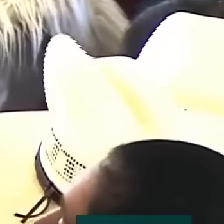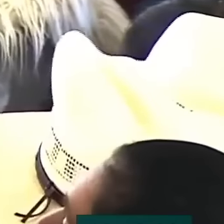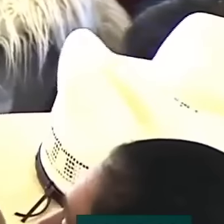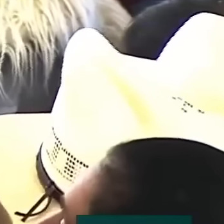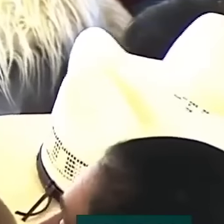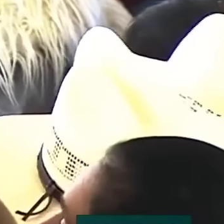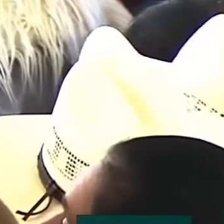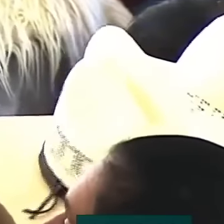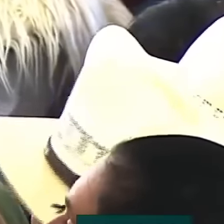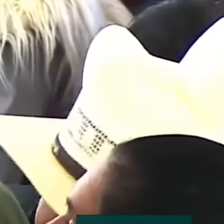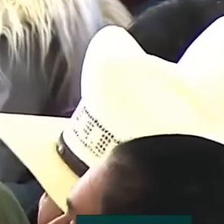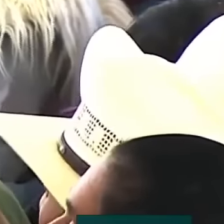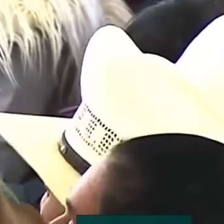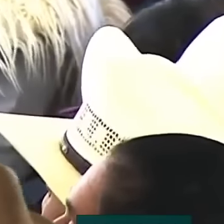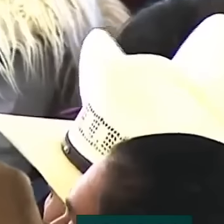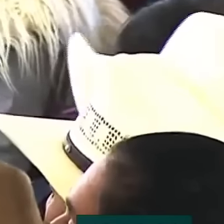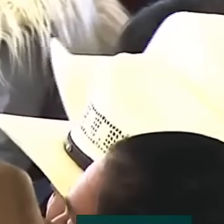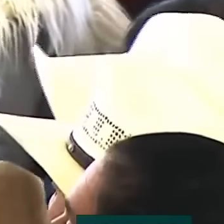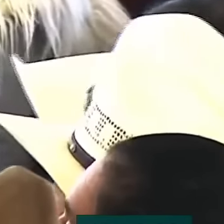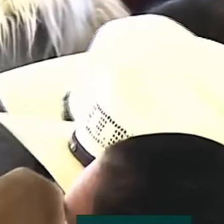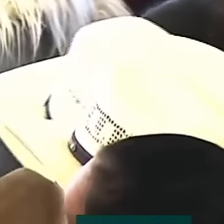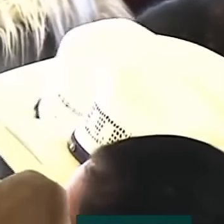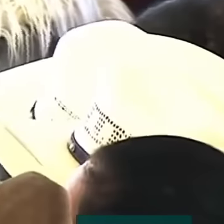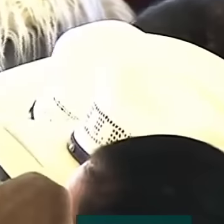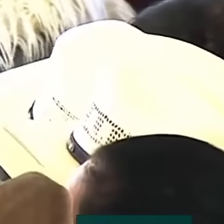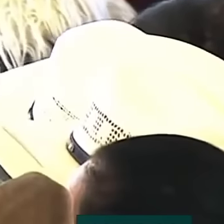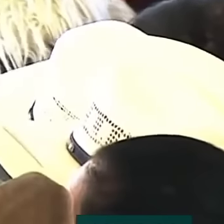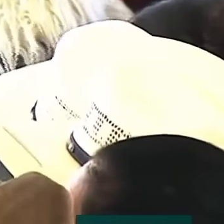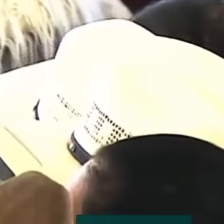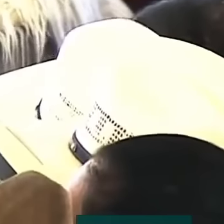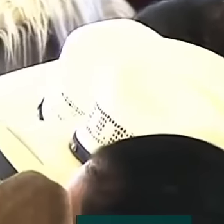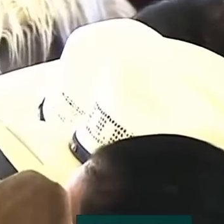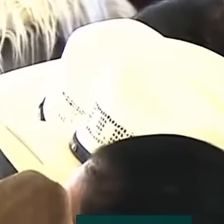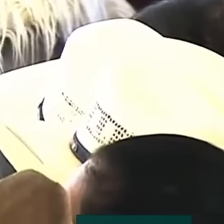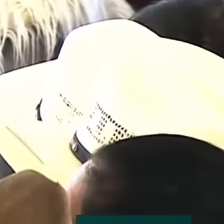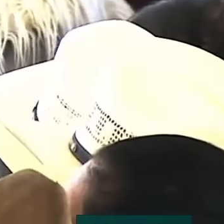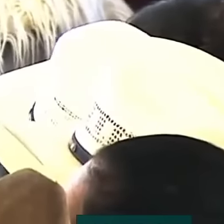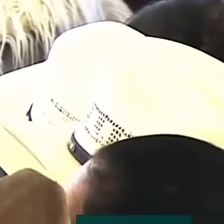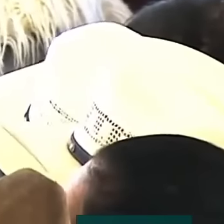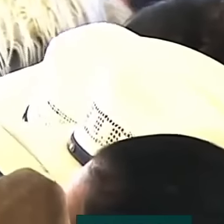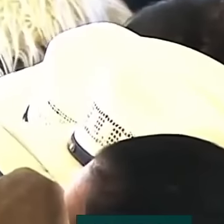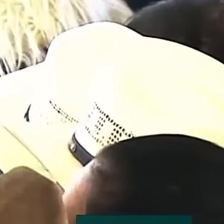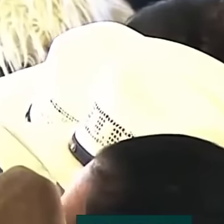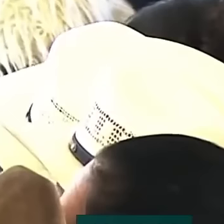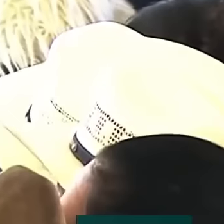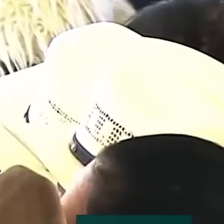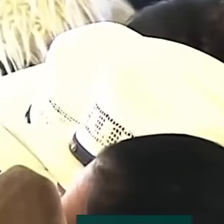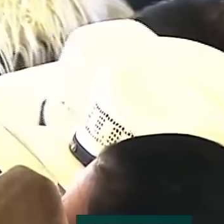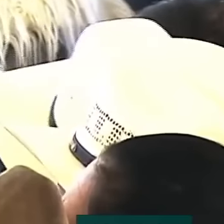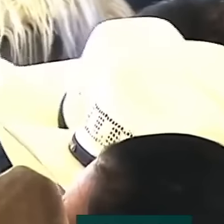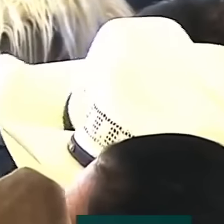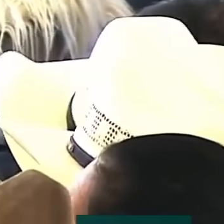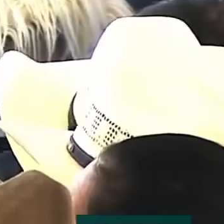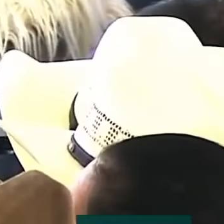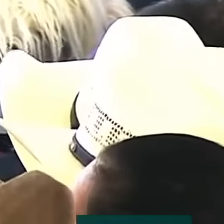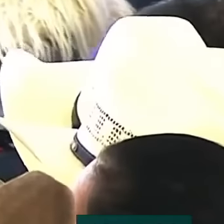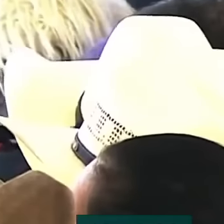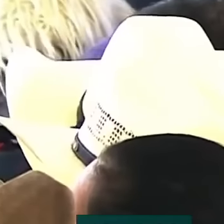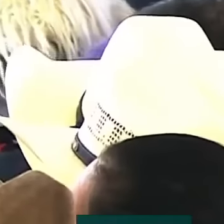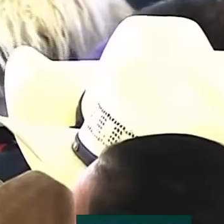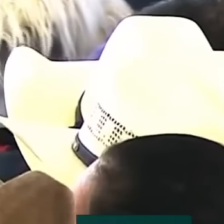ministra a favor